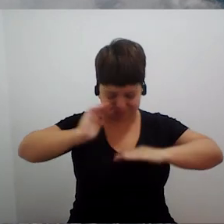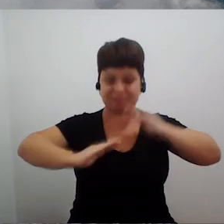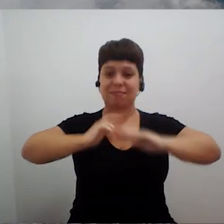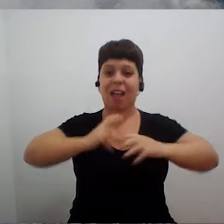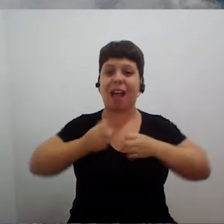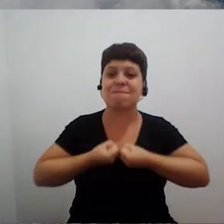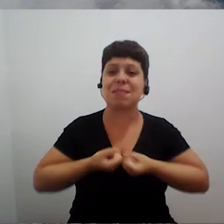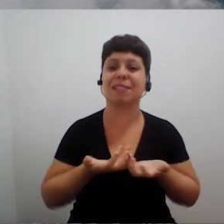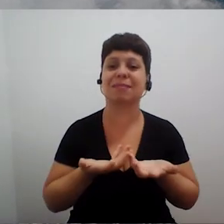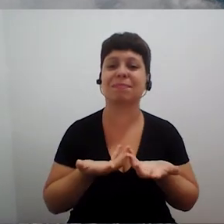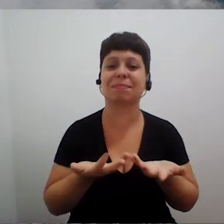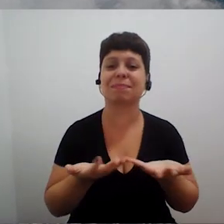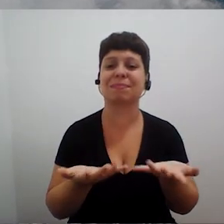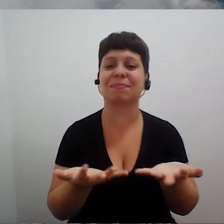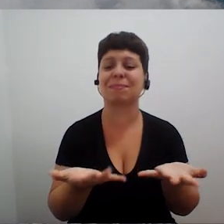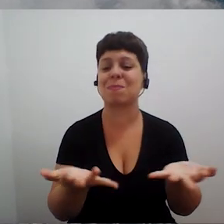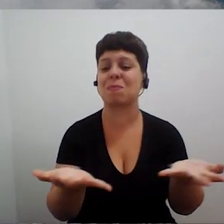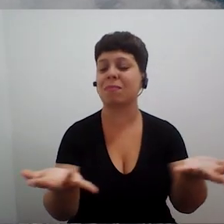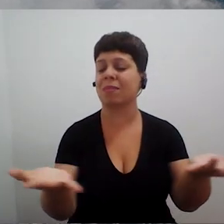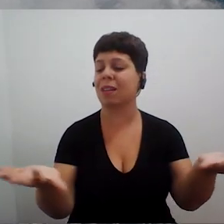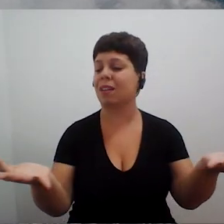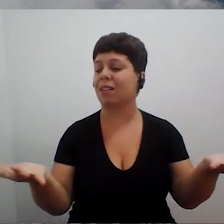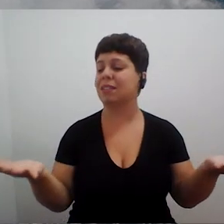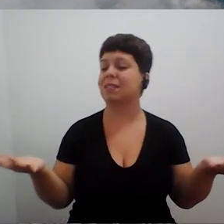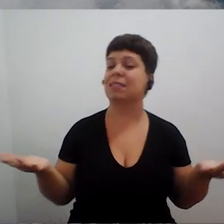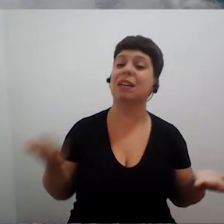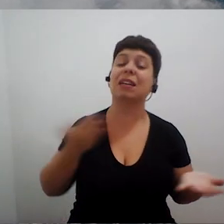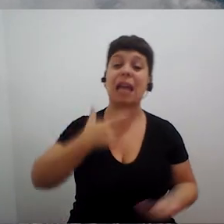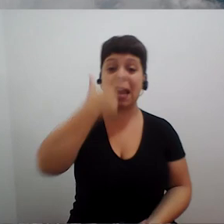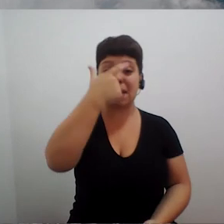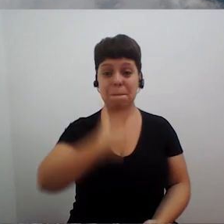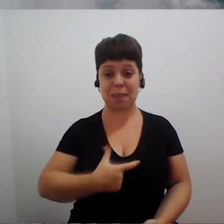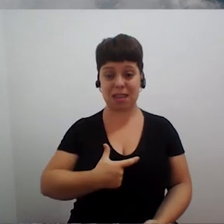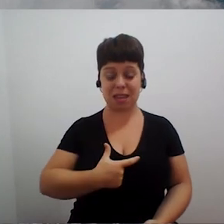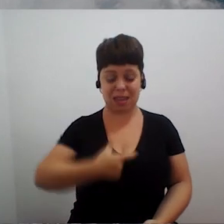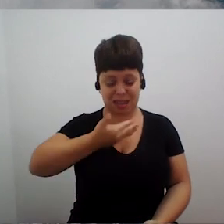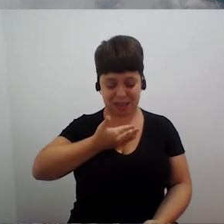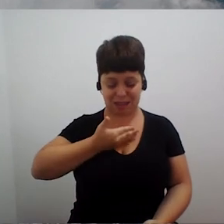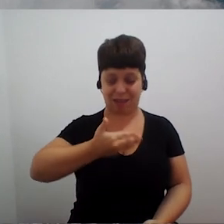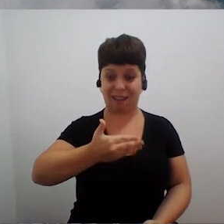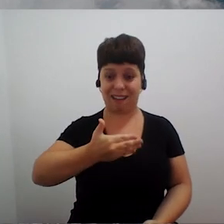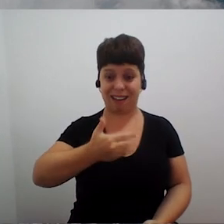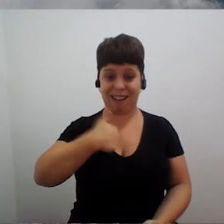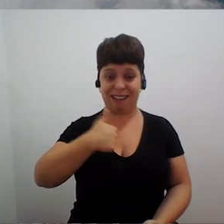A começar em mim, a começar em mim